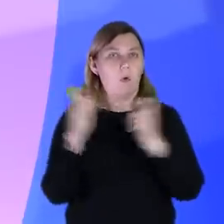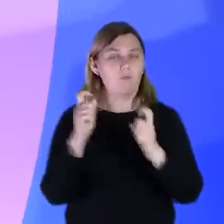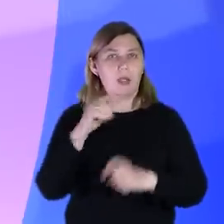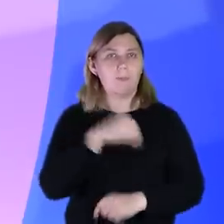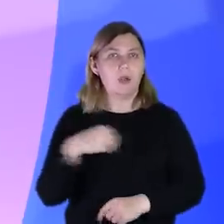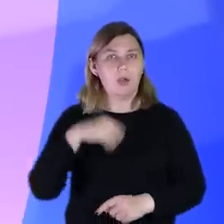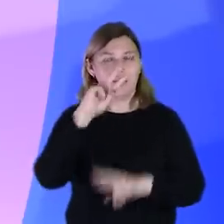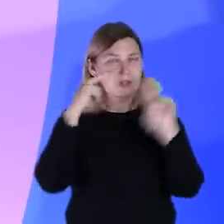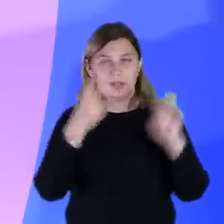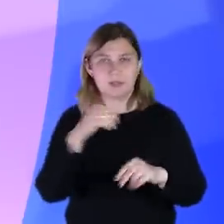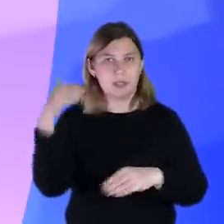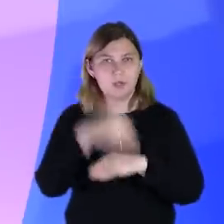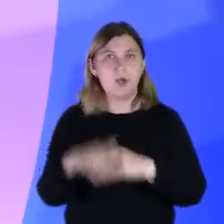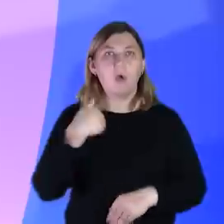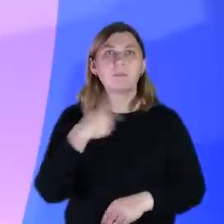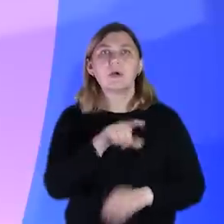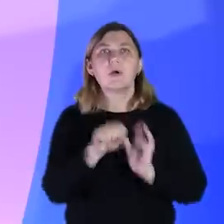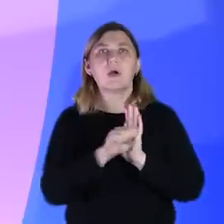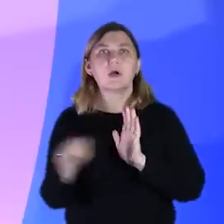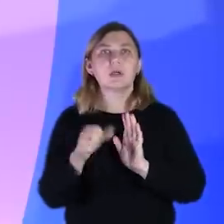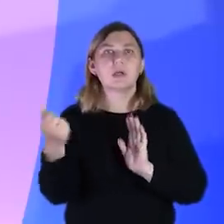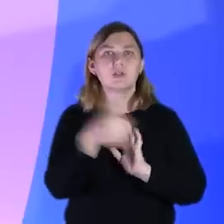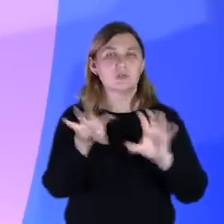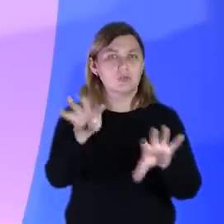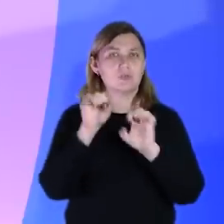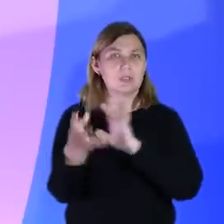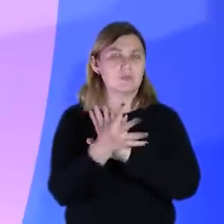został zakończony, on się tlił od 1919 roku.